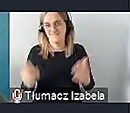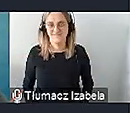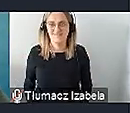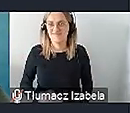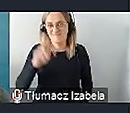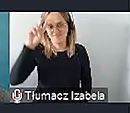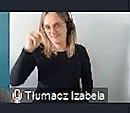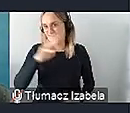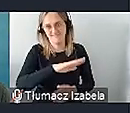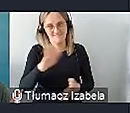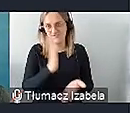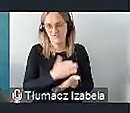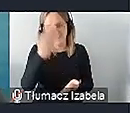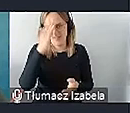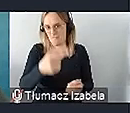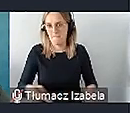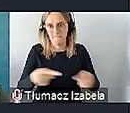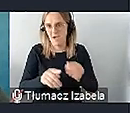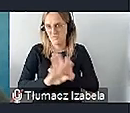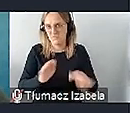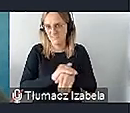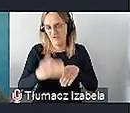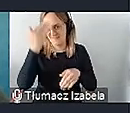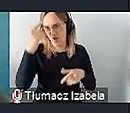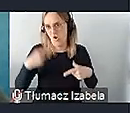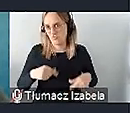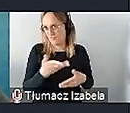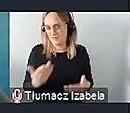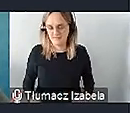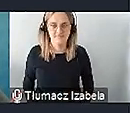Czyli Albert Einstein się generalnie zgadza. Jest wystarczająco dobry,